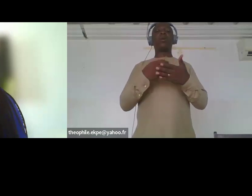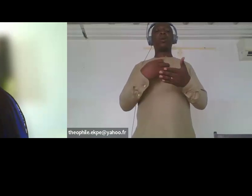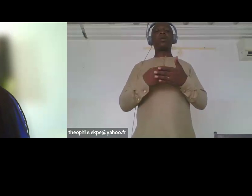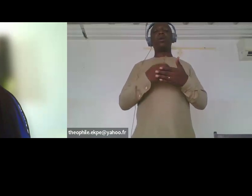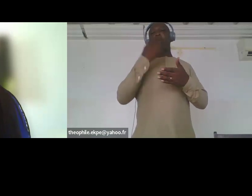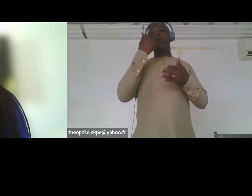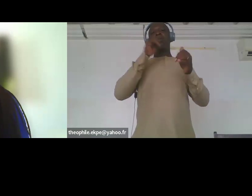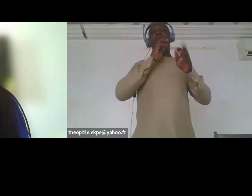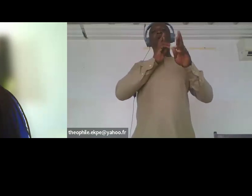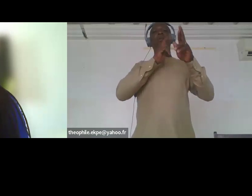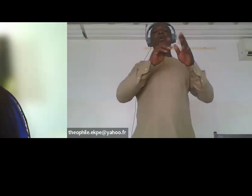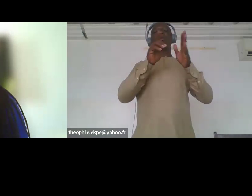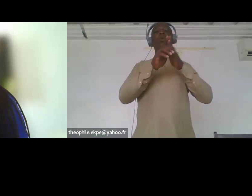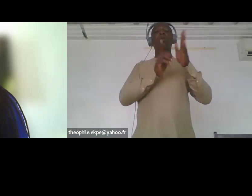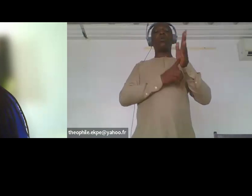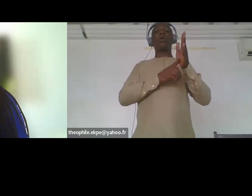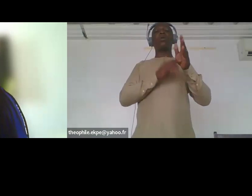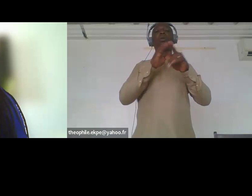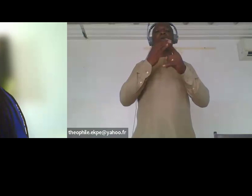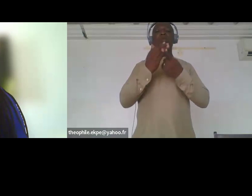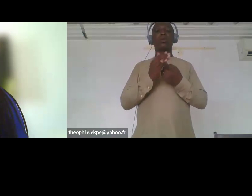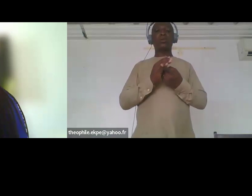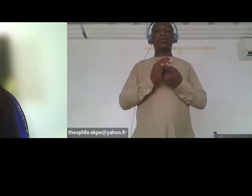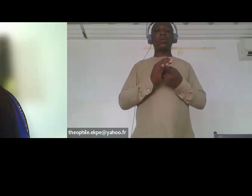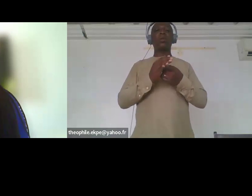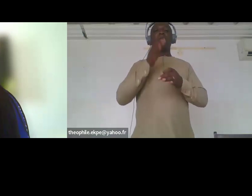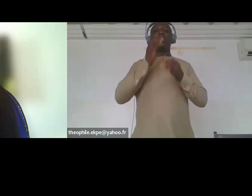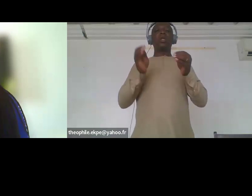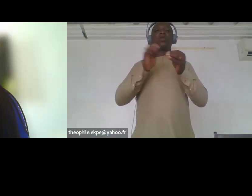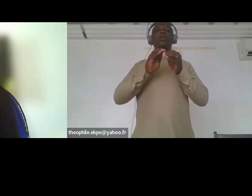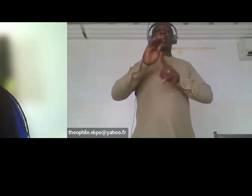au critères de condition si rajoute la question de